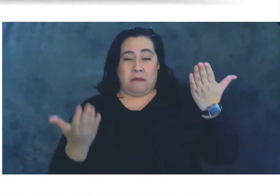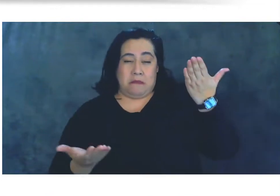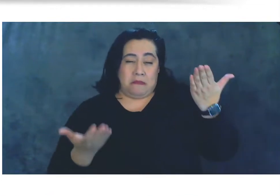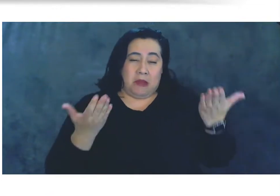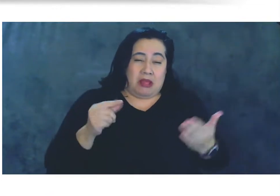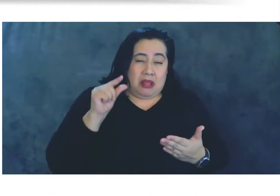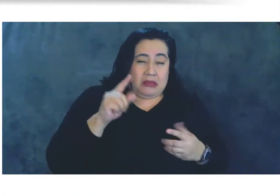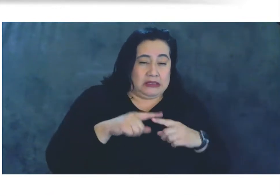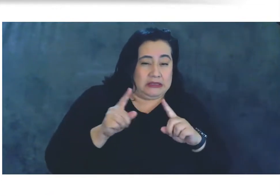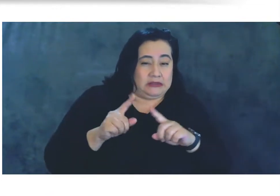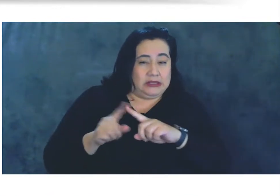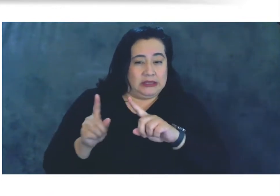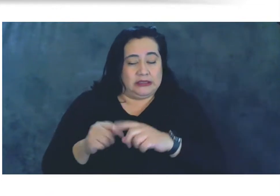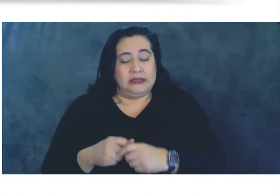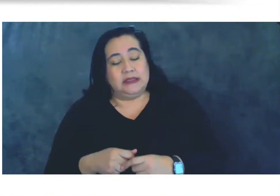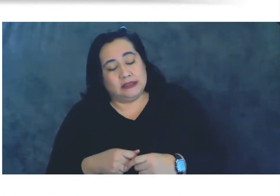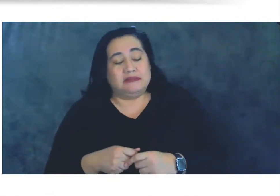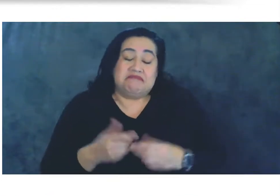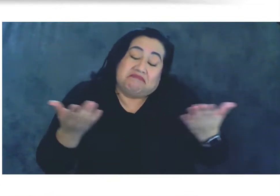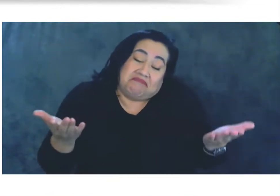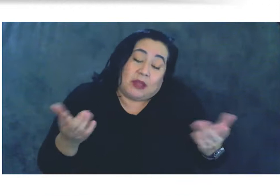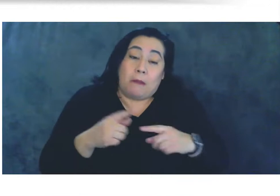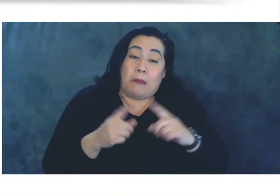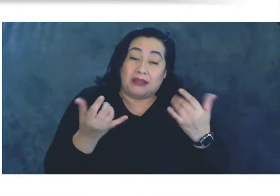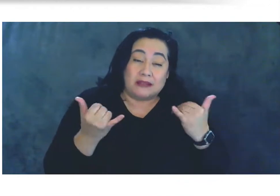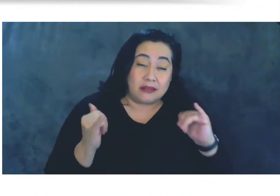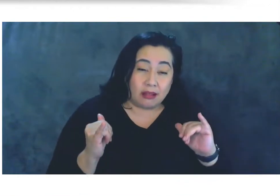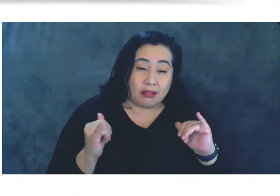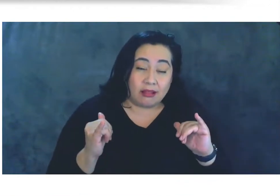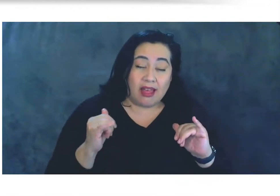puede tener algunas diferencias. Pero con todo eso en mente,